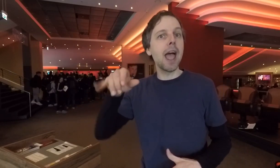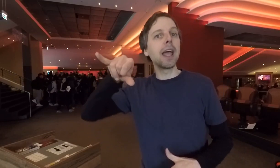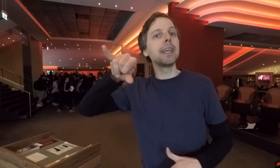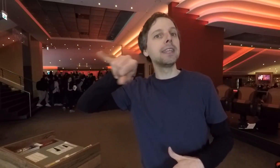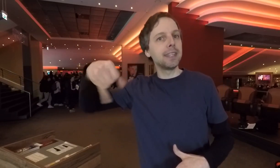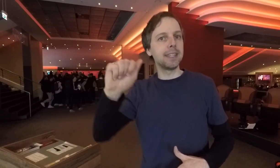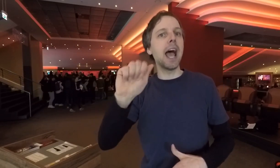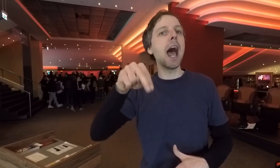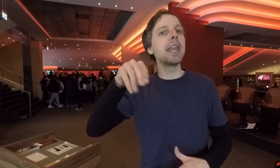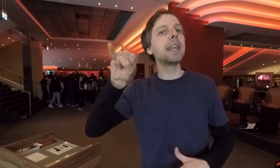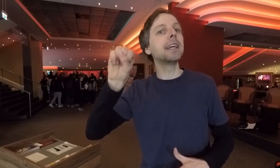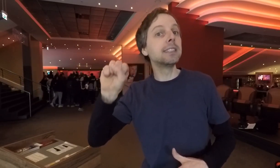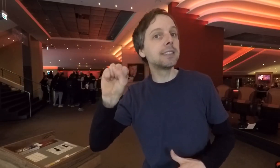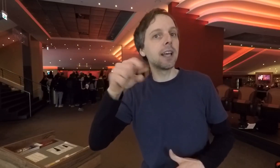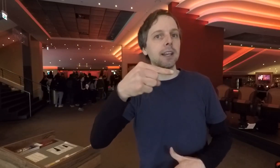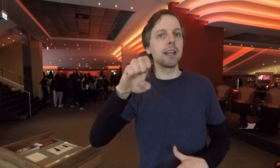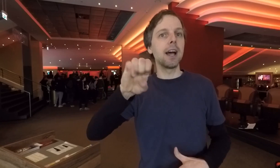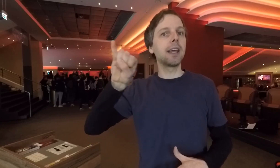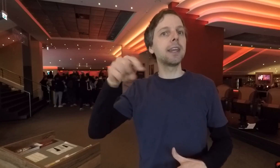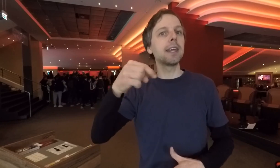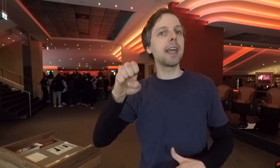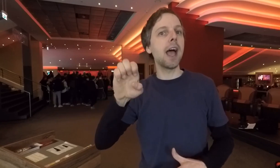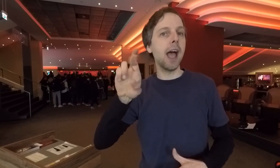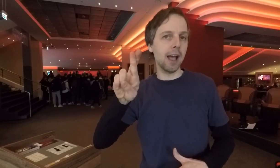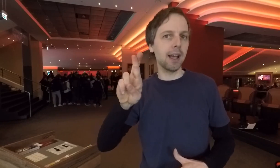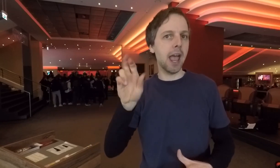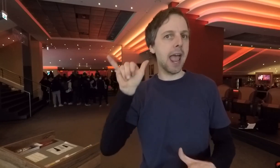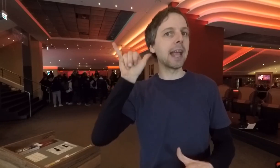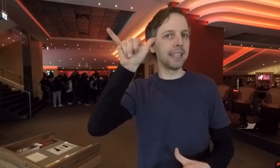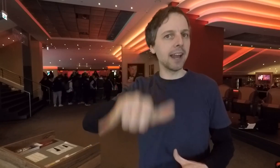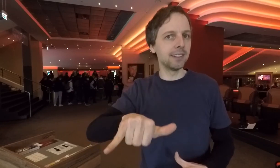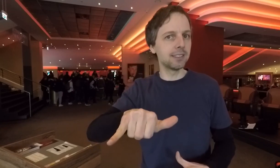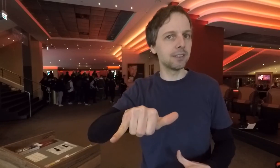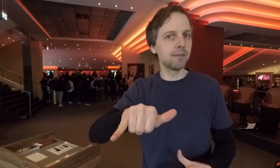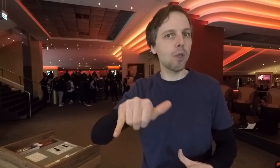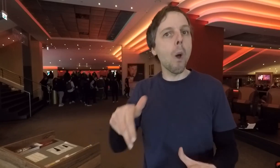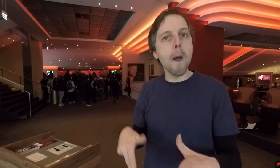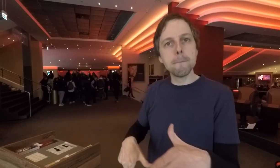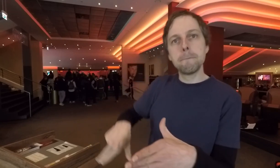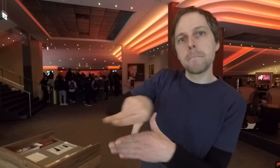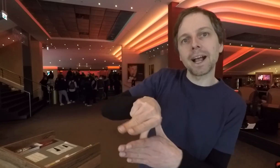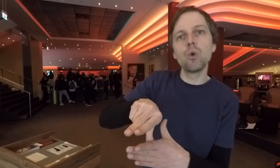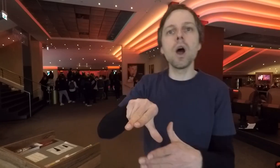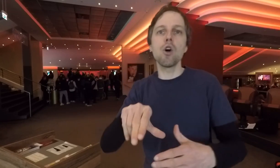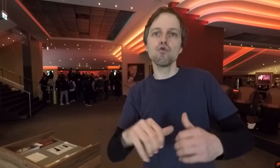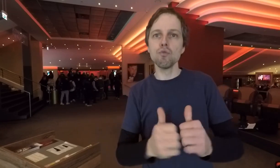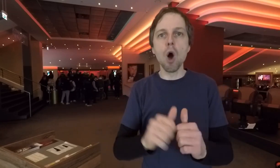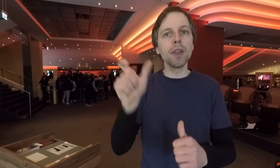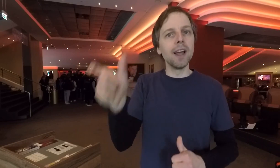ist heute übrigens auch ein Experte da, der Parkour-Sportler Janis Geiger.